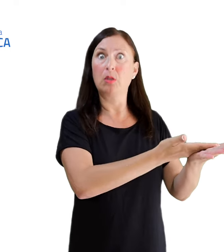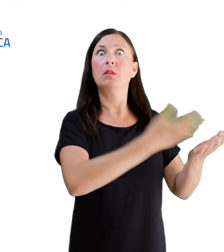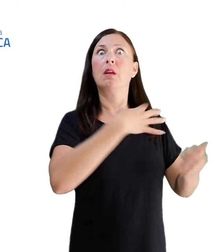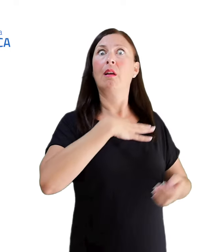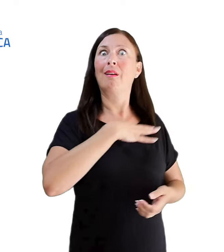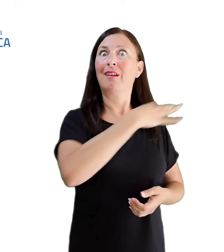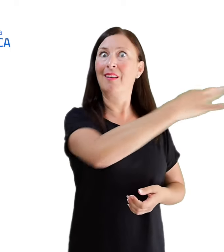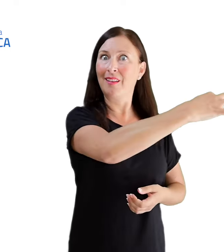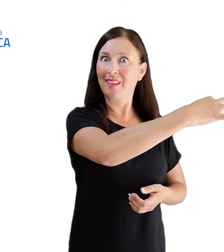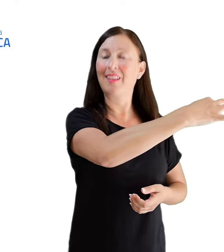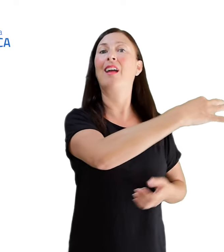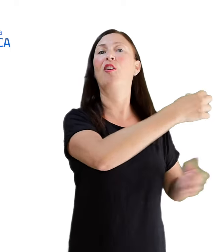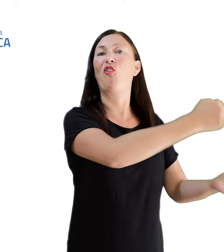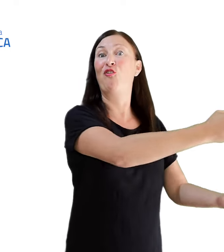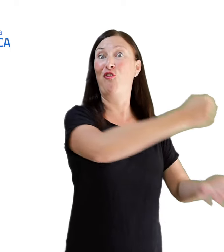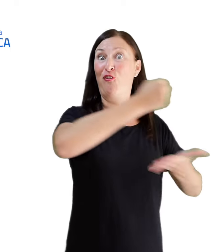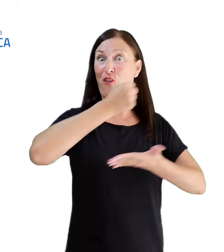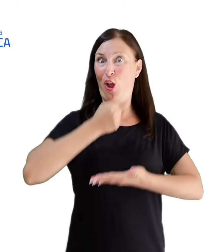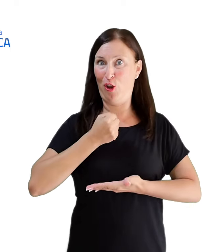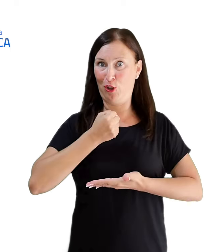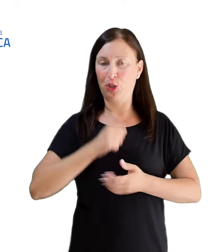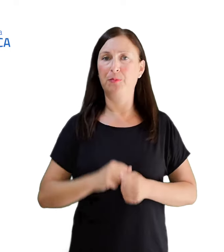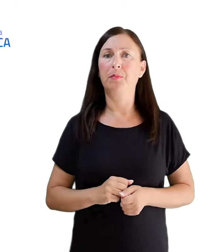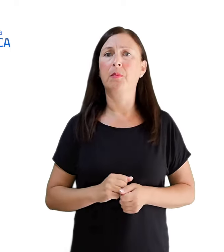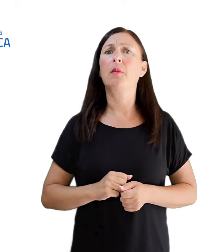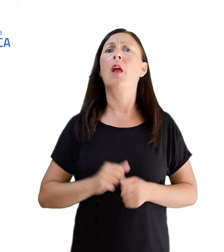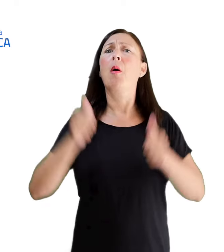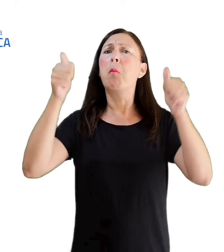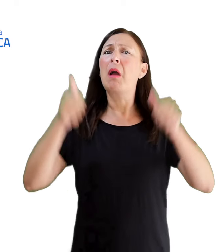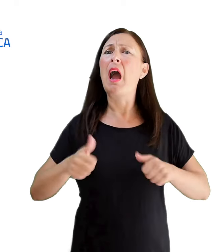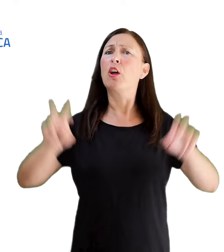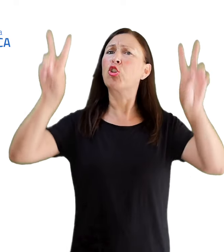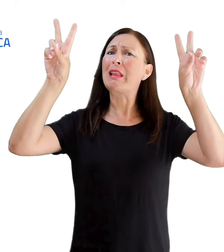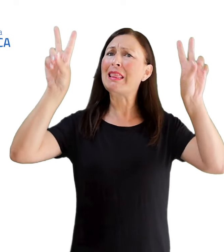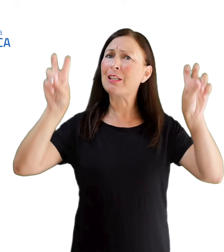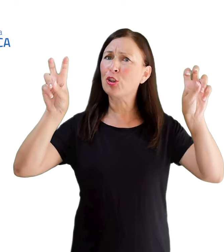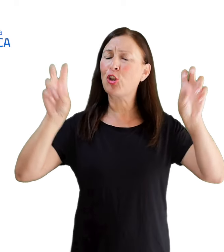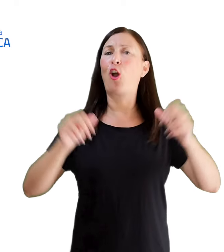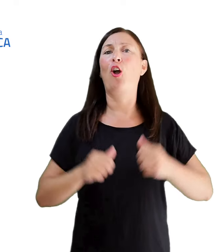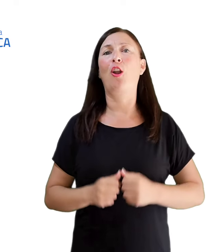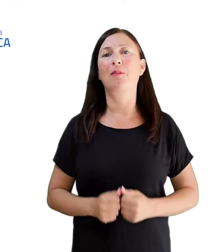offrire migliori opportunità professionali alle persone disoccupate e inattive finanziato Fondo per la Repubblica Digitale,